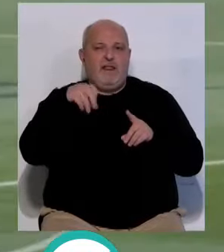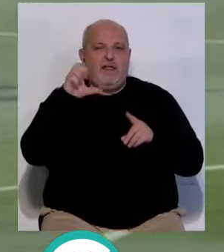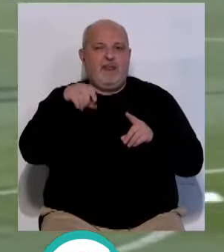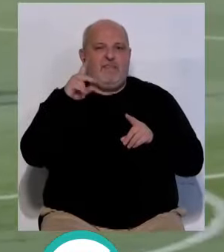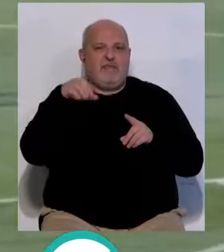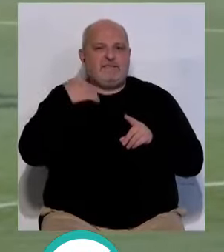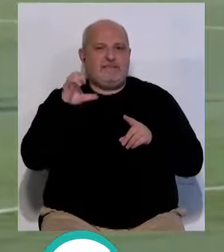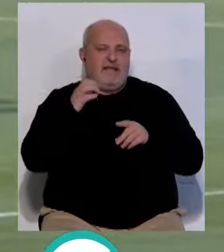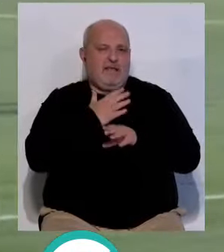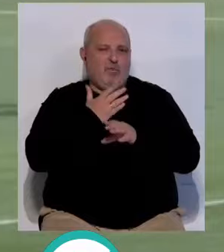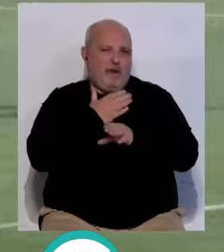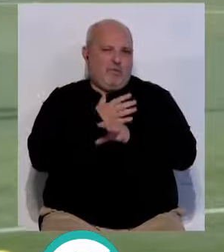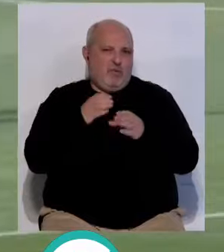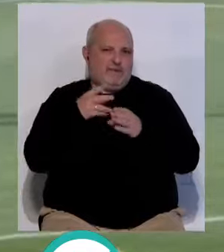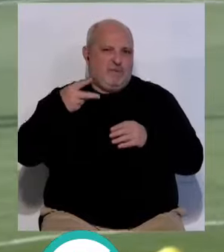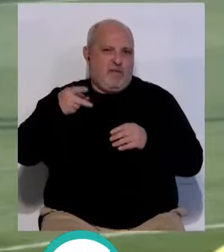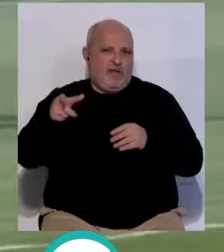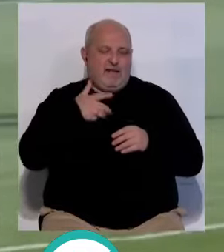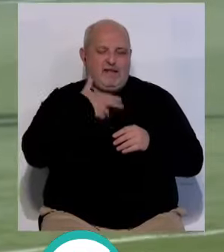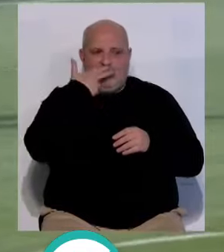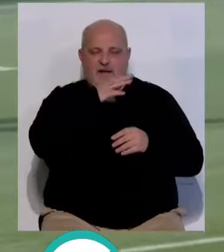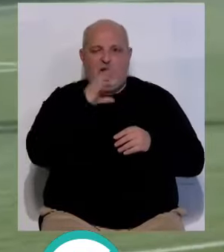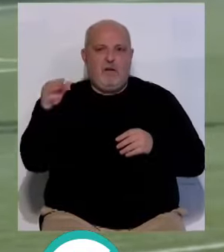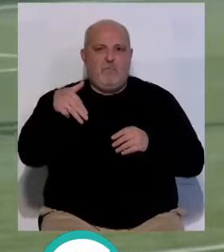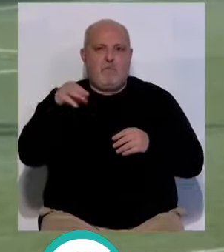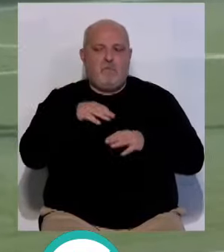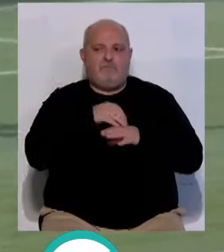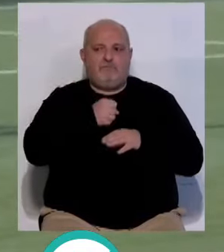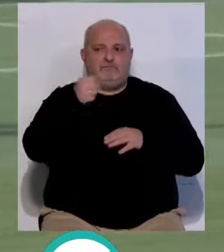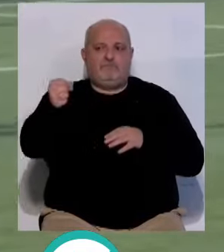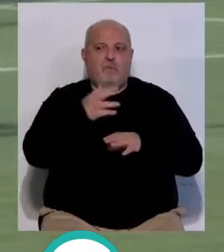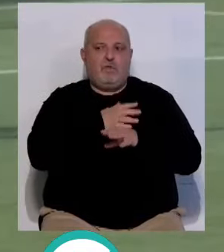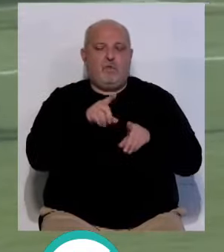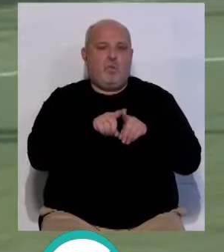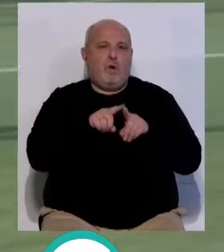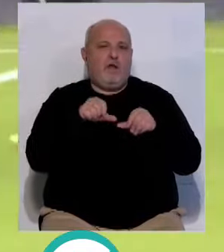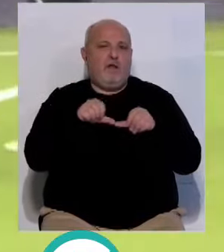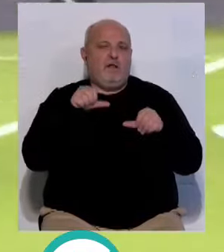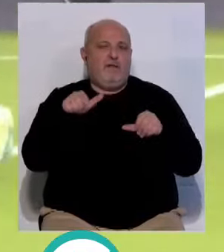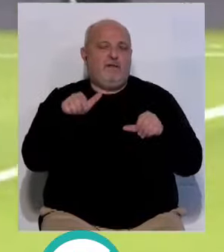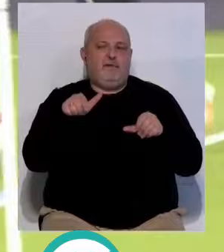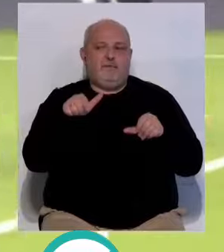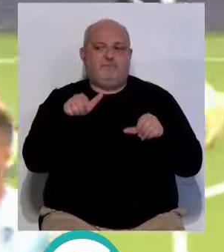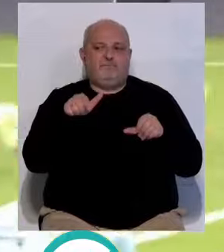temas de los centrales pero que cadil busca una porque yo creo que un jugador que que yo creo que